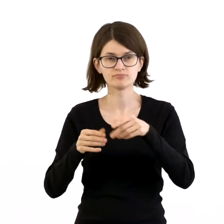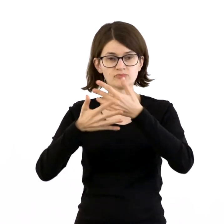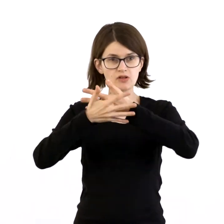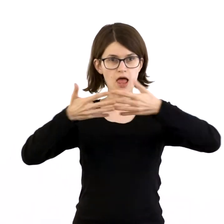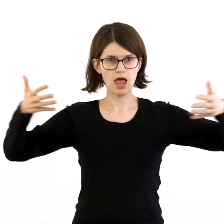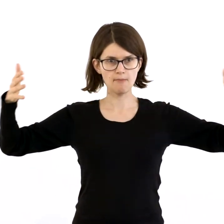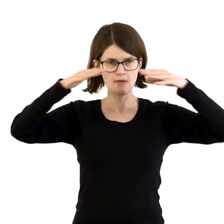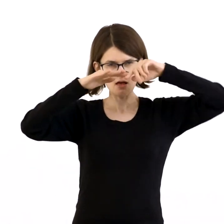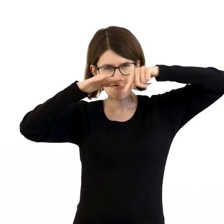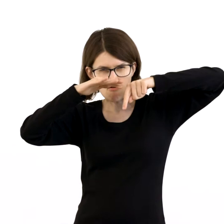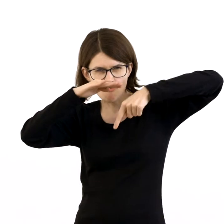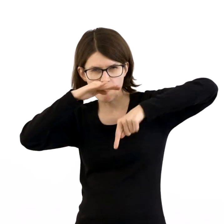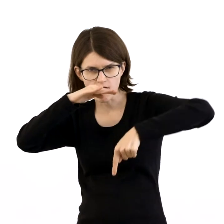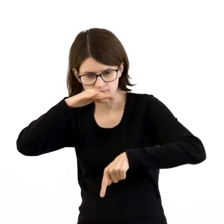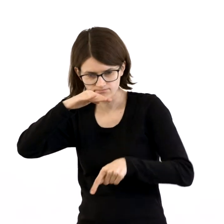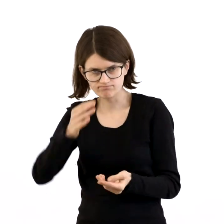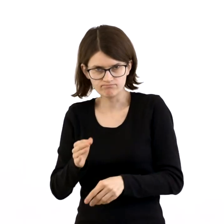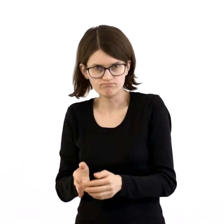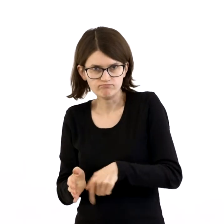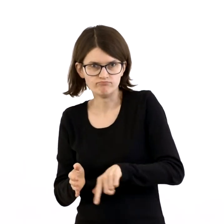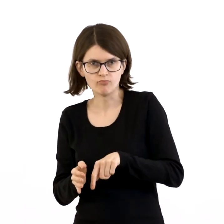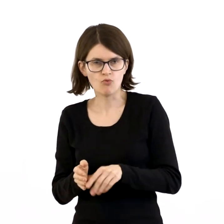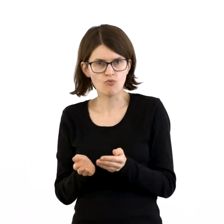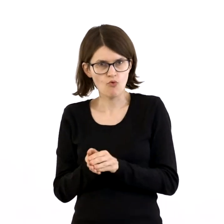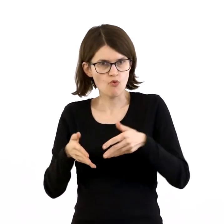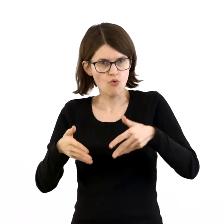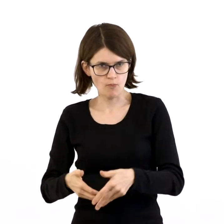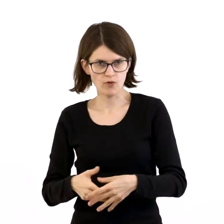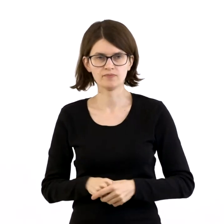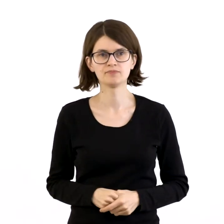Komora grobowa znajdowała się głęboko pod ziemią.